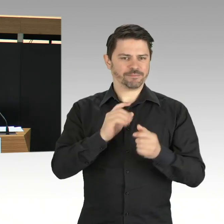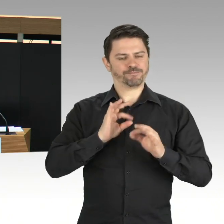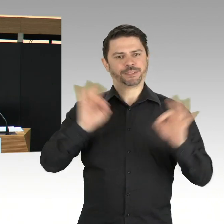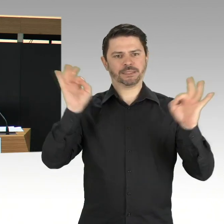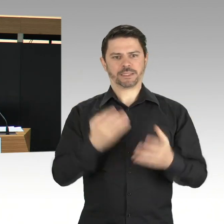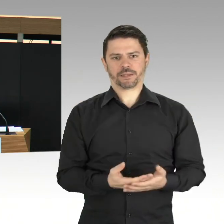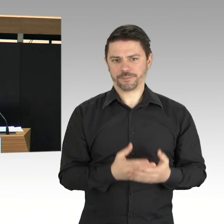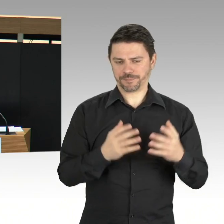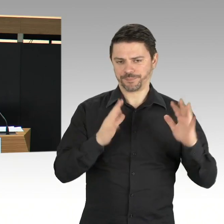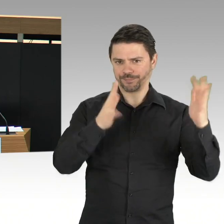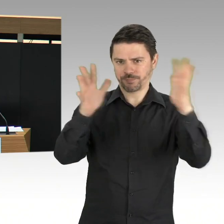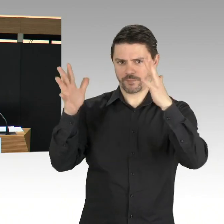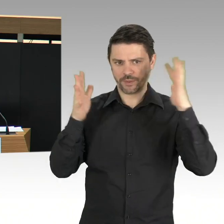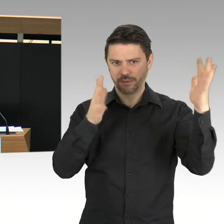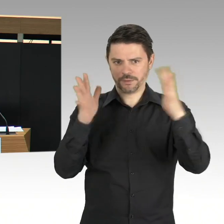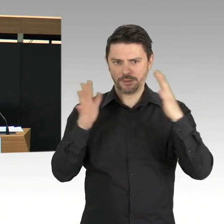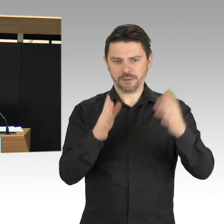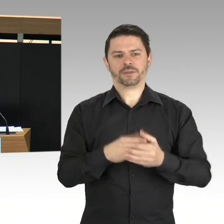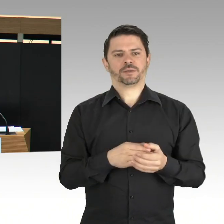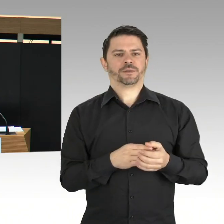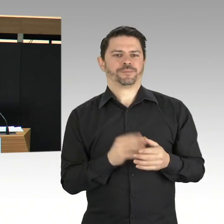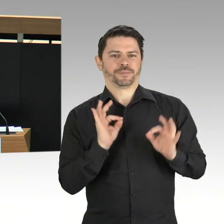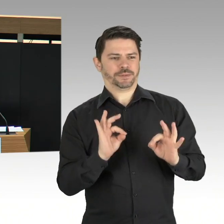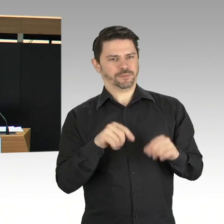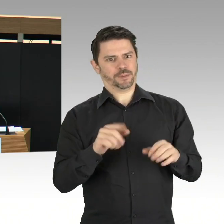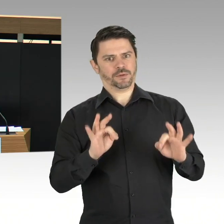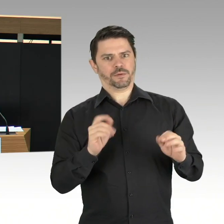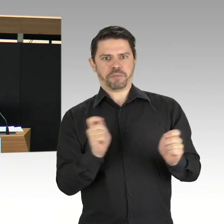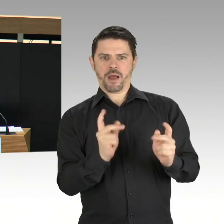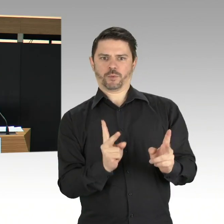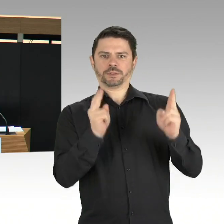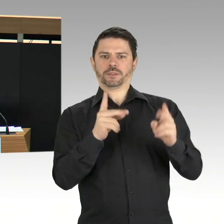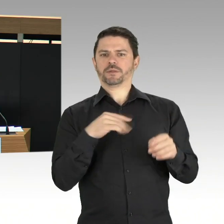sondern an einem, den die Menschen auch brauchen und dazu brauchen wir schnelle und verlässliche Konzeptverfahren